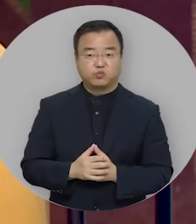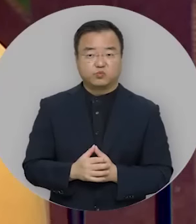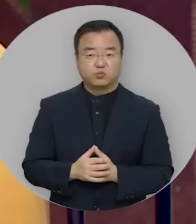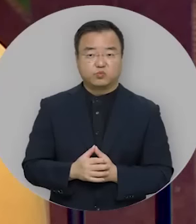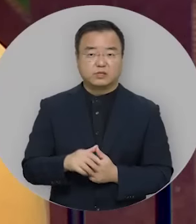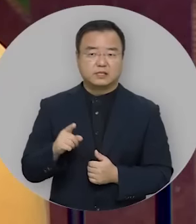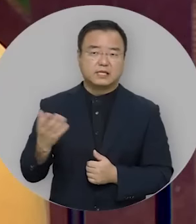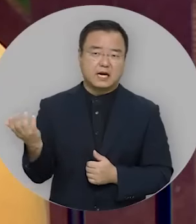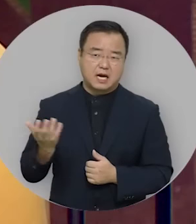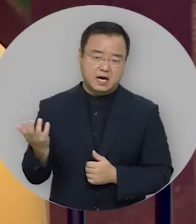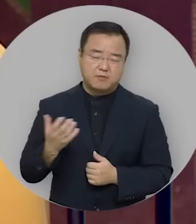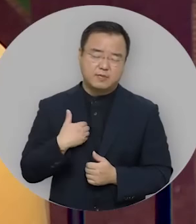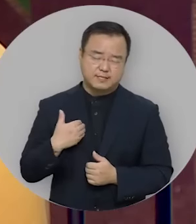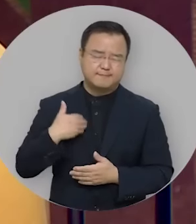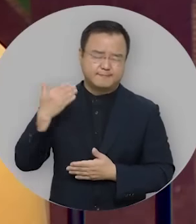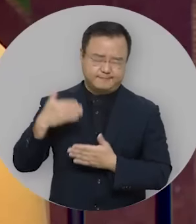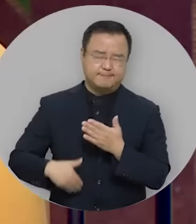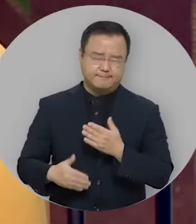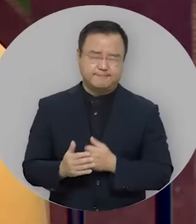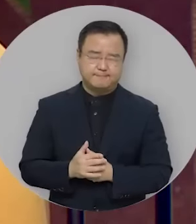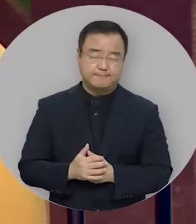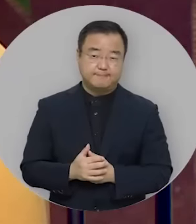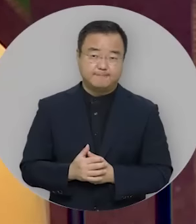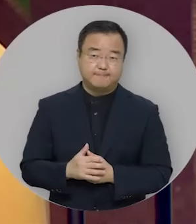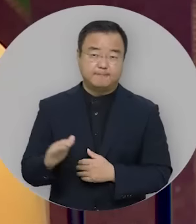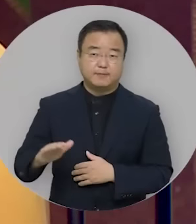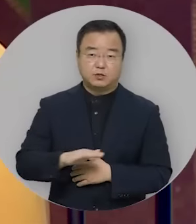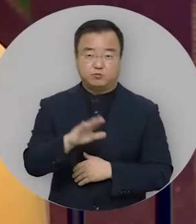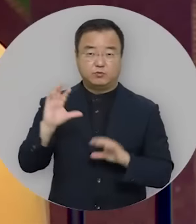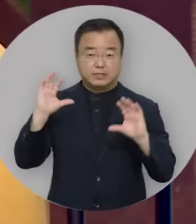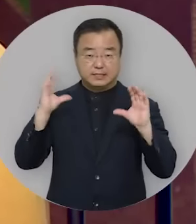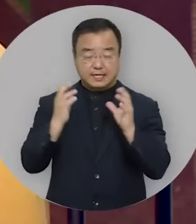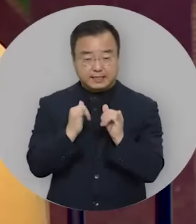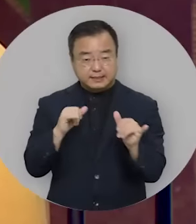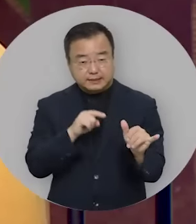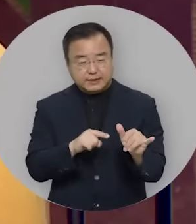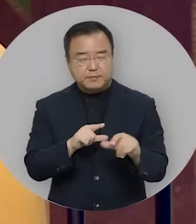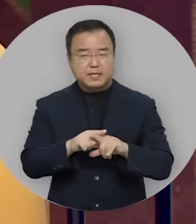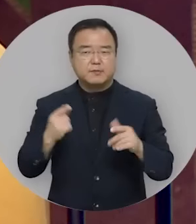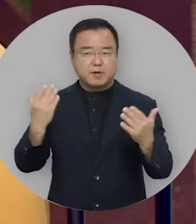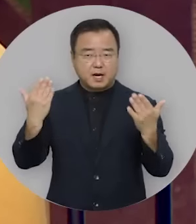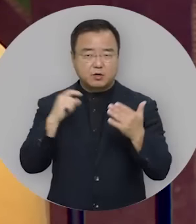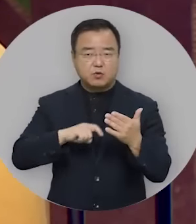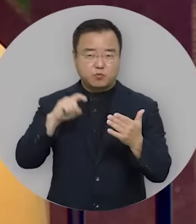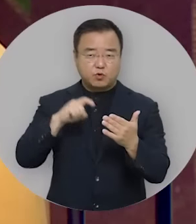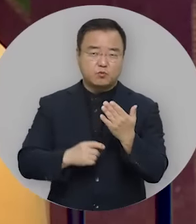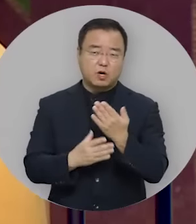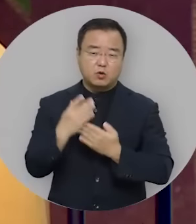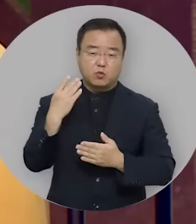그 아픔이 지금도 저한테 있는 거죠. 그래서 우리 아이들이 일반 학교에서 통합교육을 받을 때